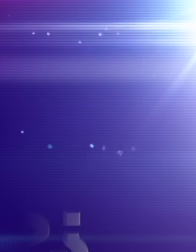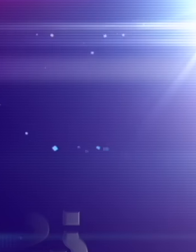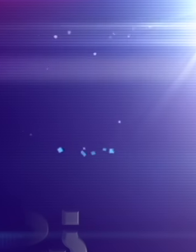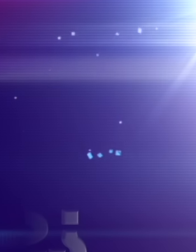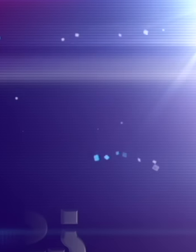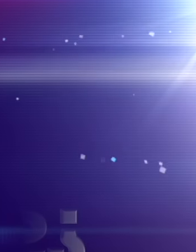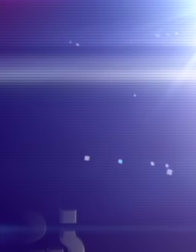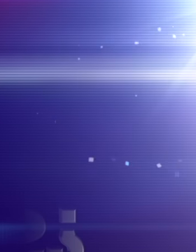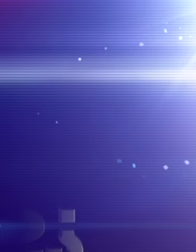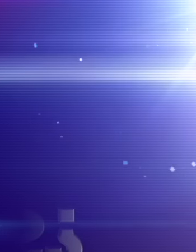[Música]